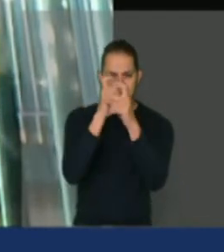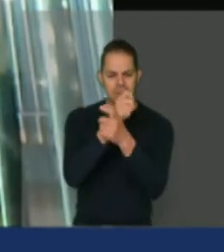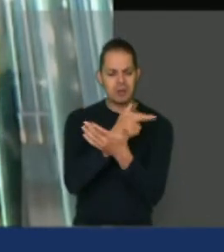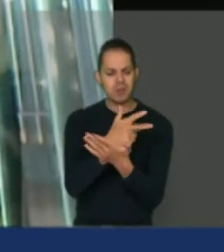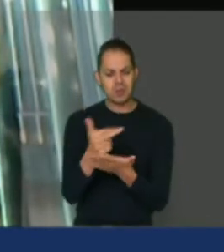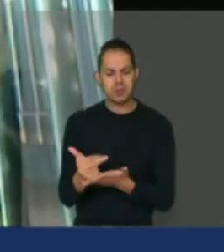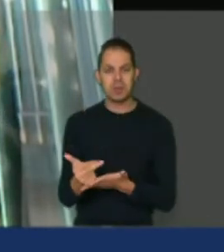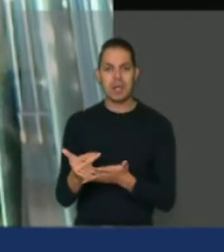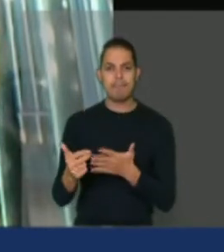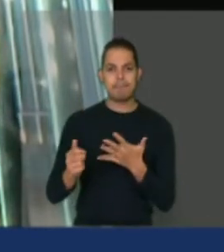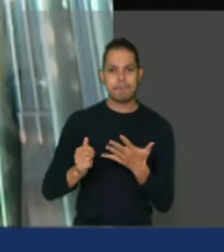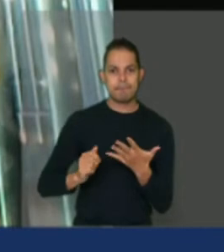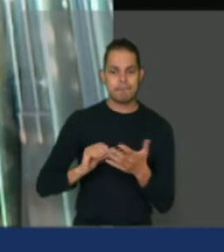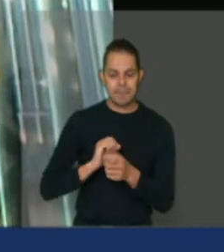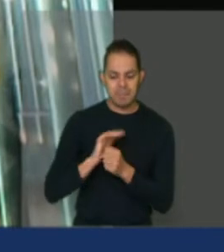COM OS PROBLEMAS QUE